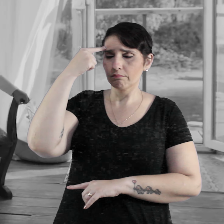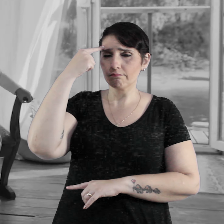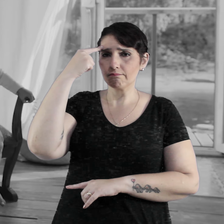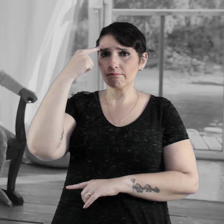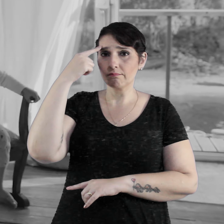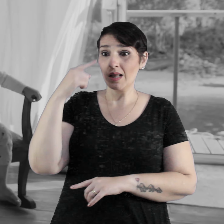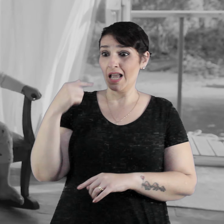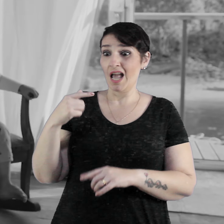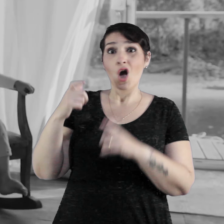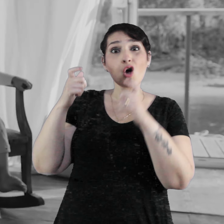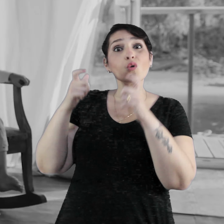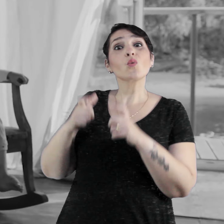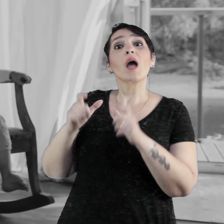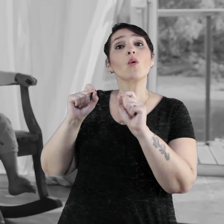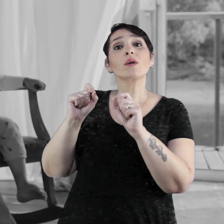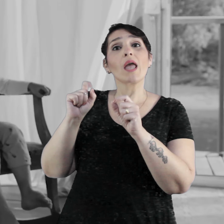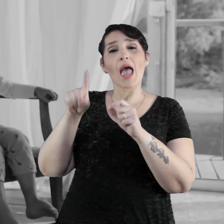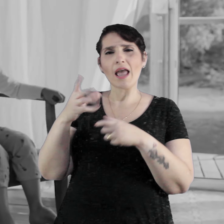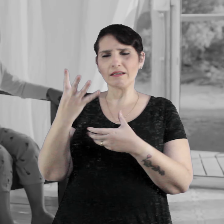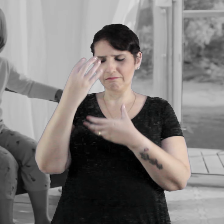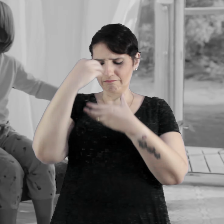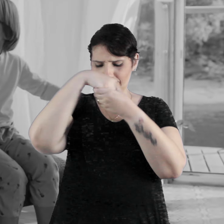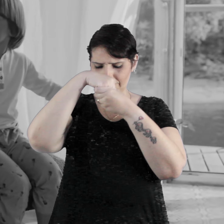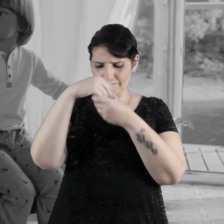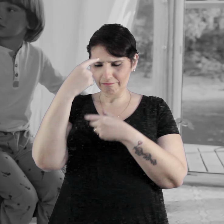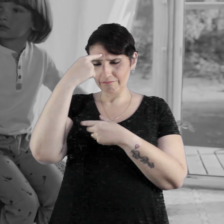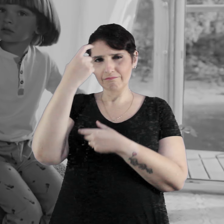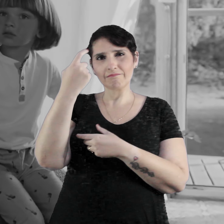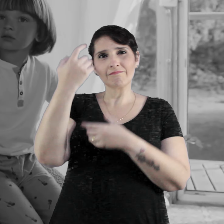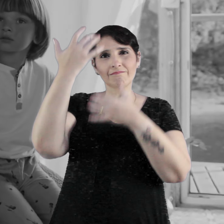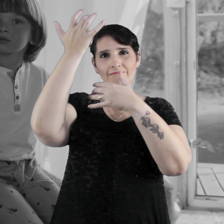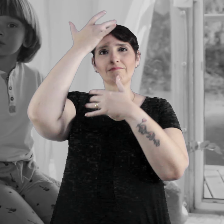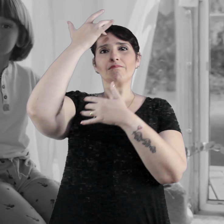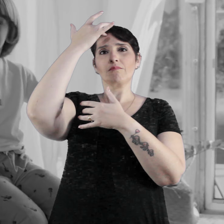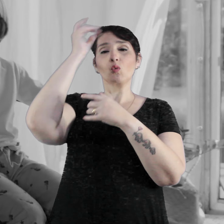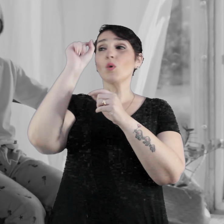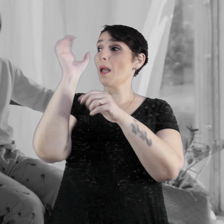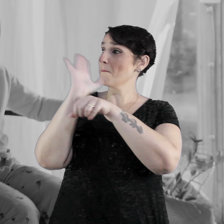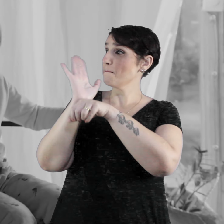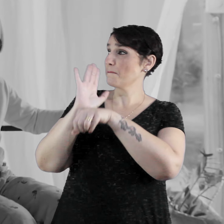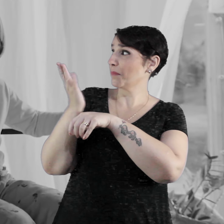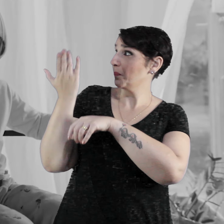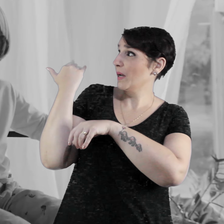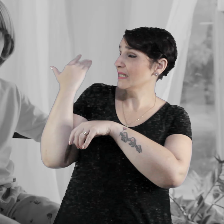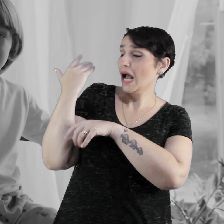Essa casa é, no fundo, no nosso subconsciente, onde os filmes do passado são sempre projetados.